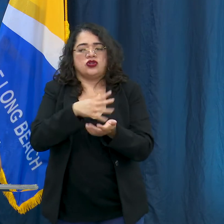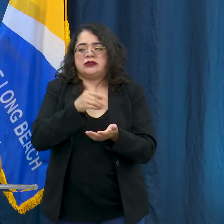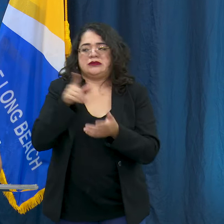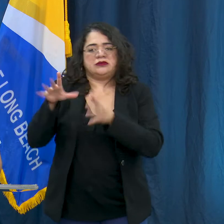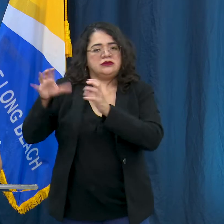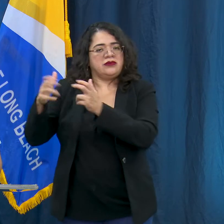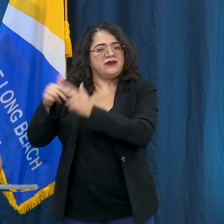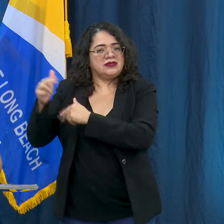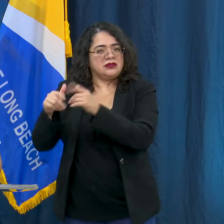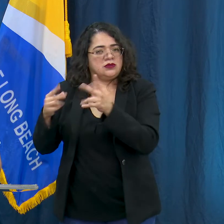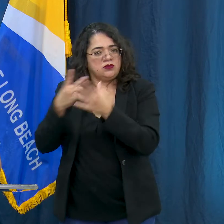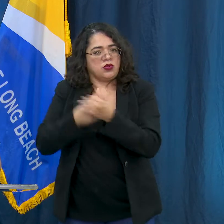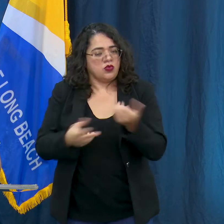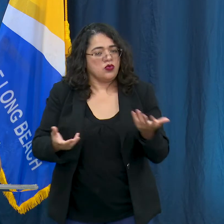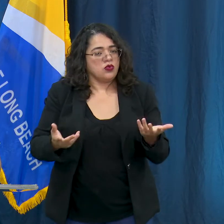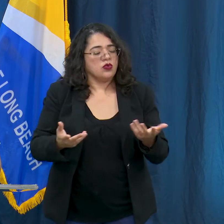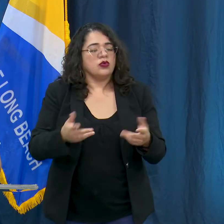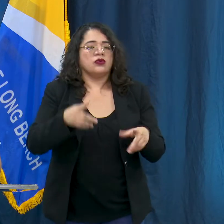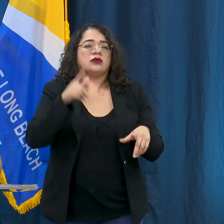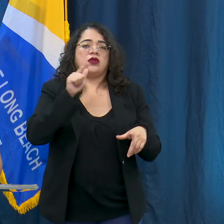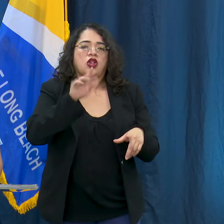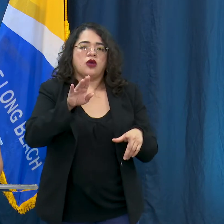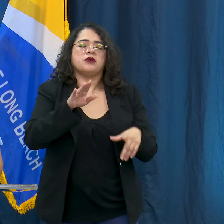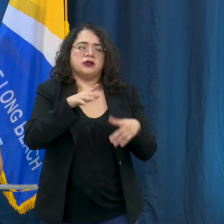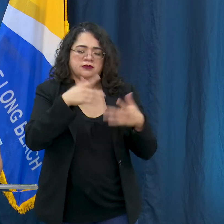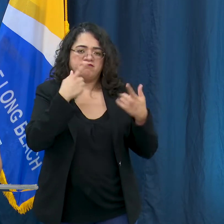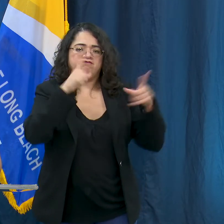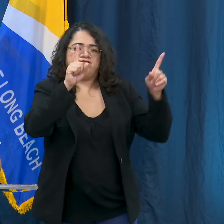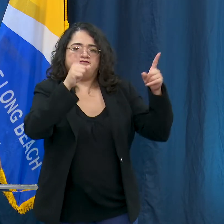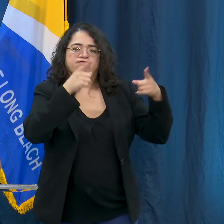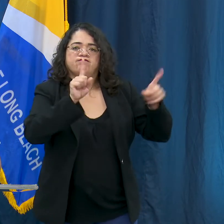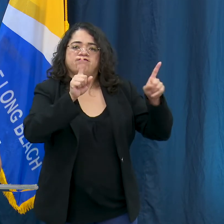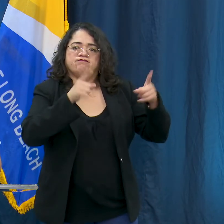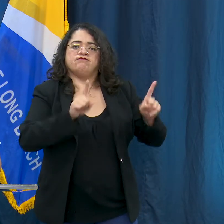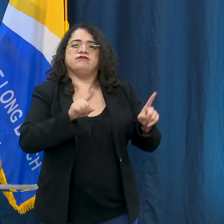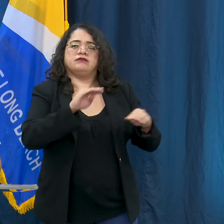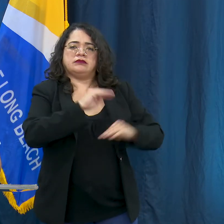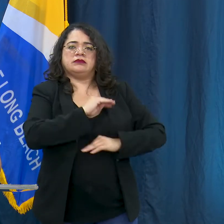para enfrente estos desafio casi como no gras most any éxito en la tapa numero